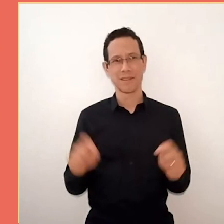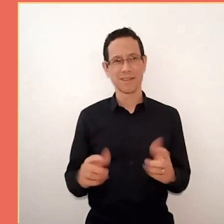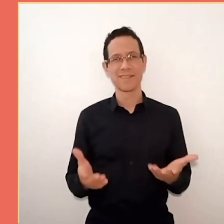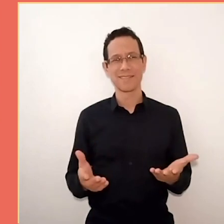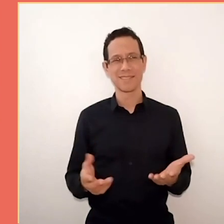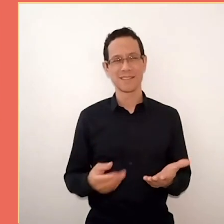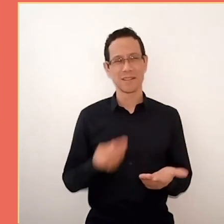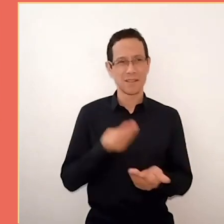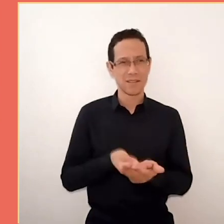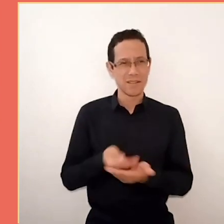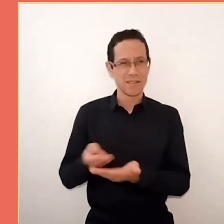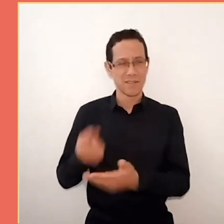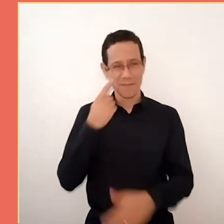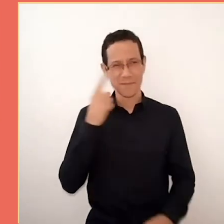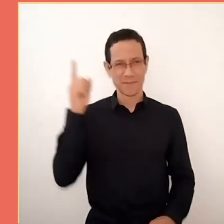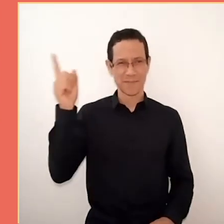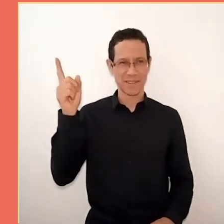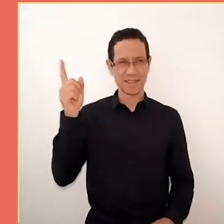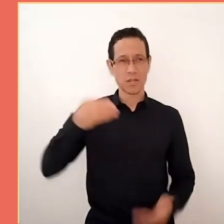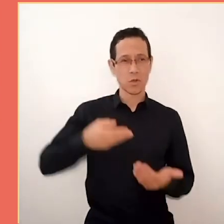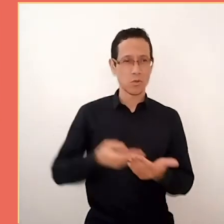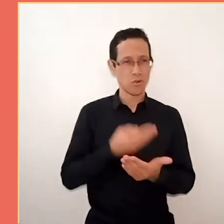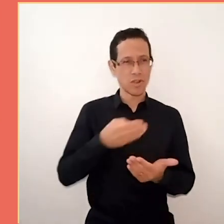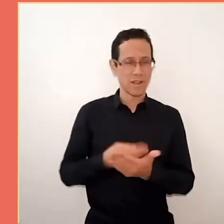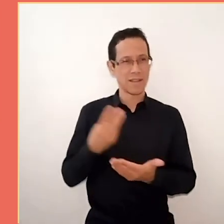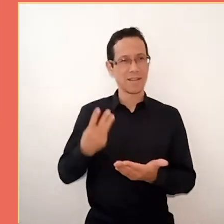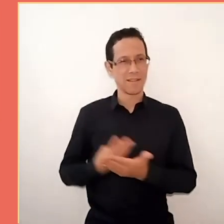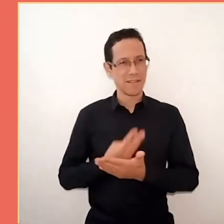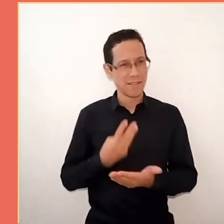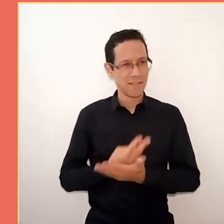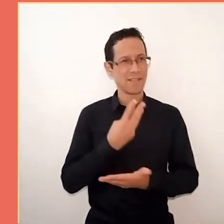possibilidade da gente pensar em instrumentos que a gente pode usar